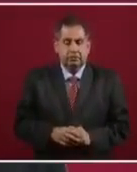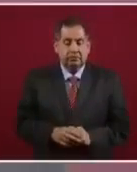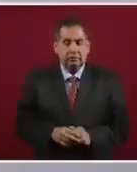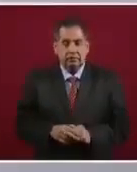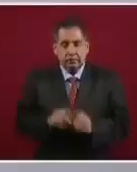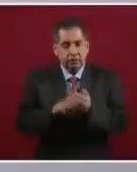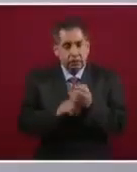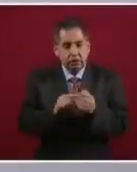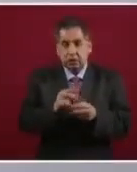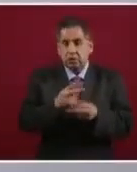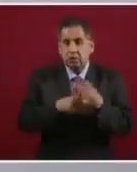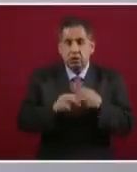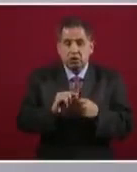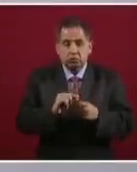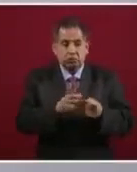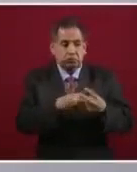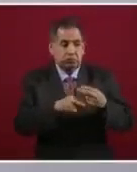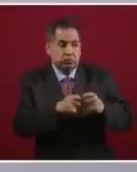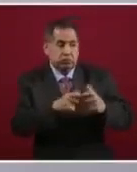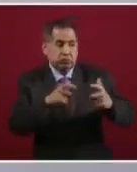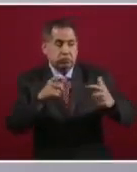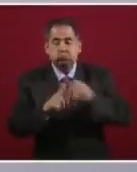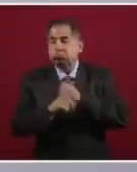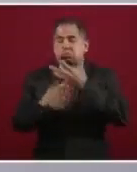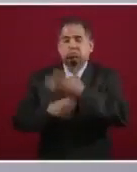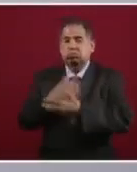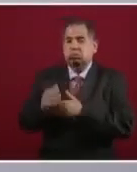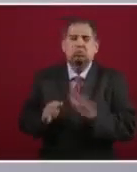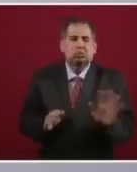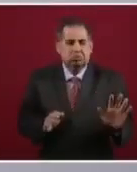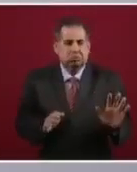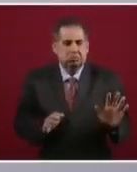de crecimiento hay conflicto. Nosotros estamos bien.